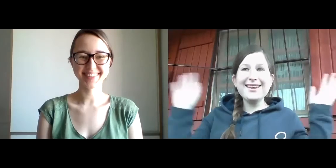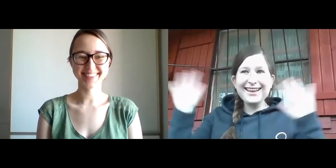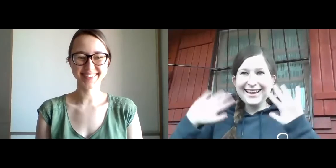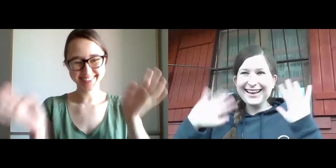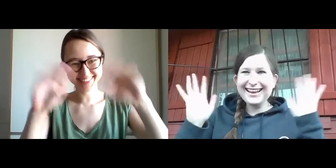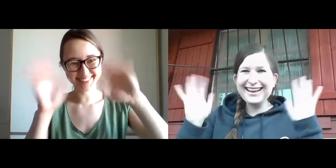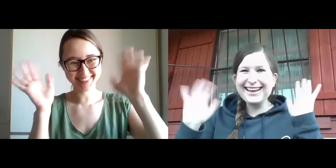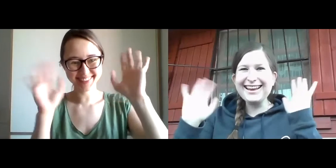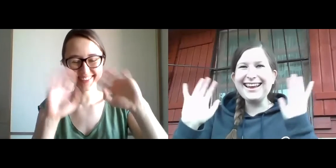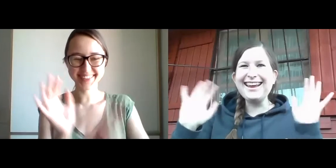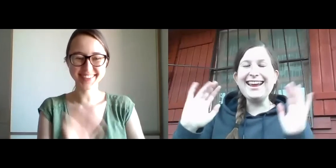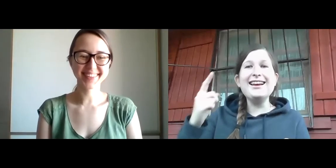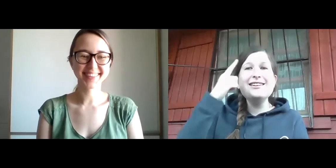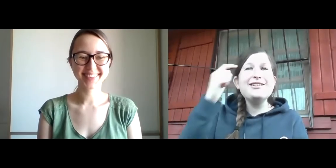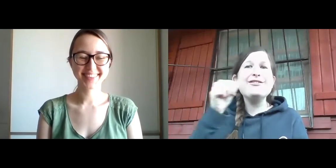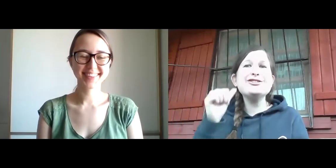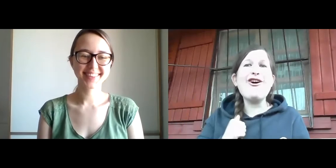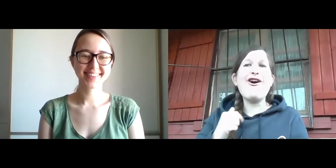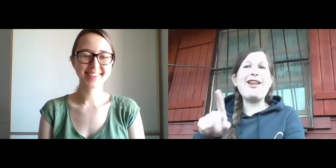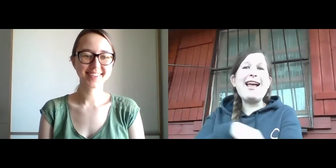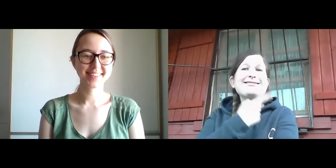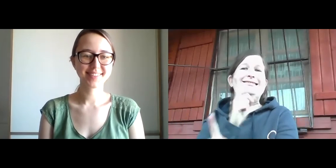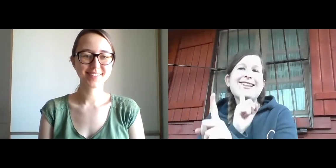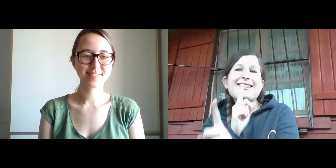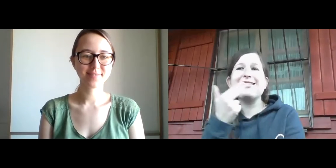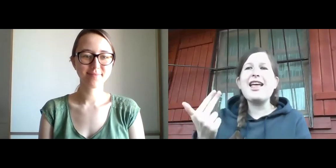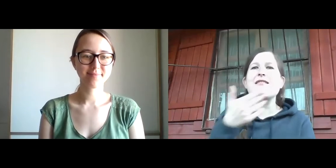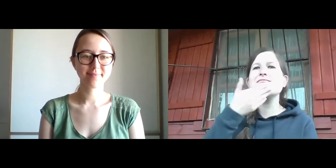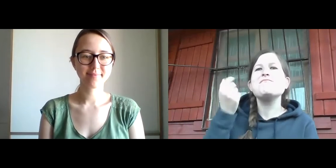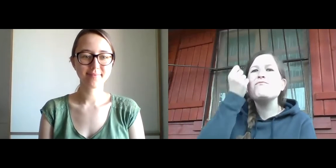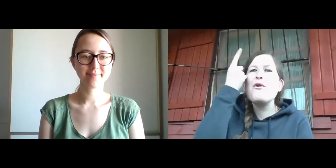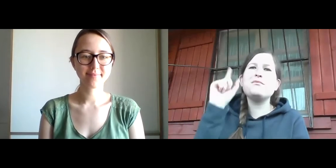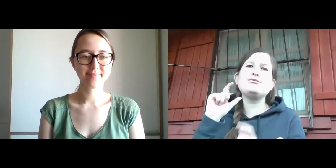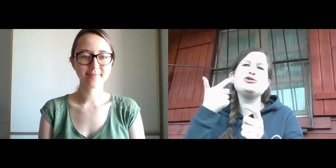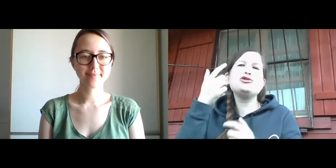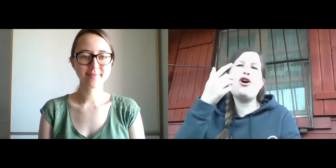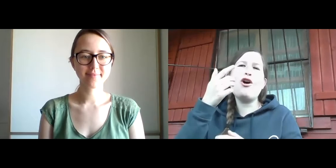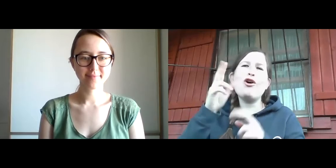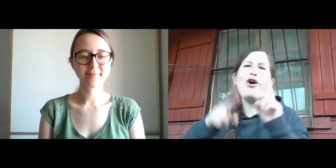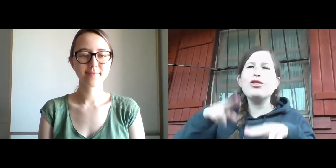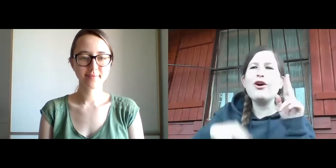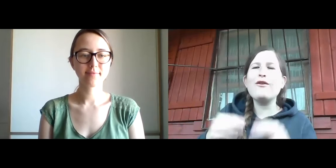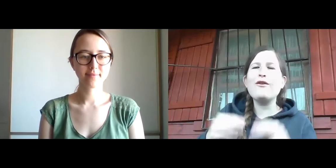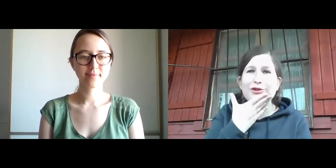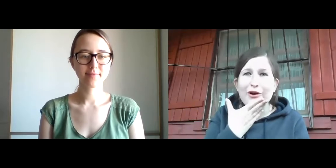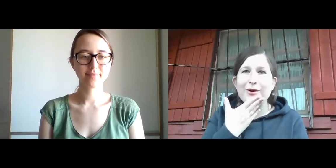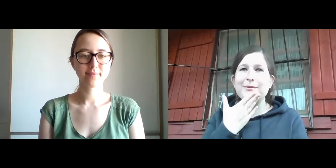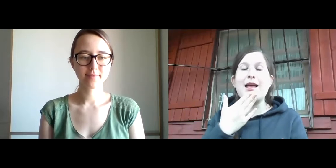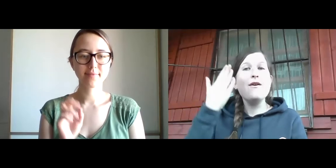Czeeść! Pamiętasz, wczoraj długo rozmawiałyśmy o tym, że brakuje nam pomysłów, co ugotować na obiad?